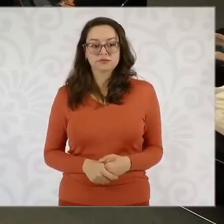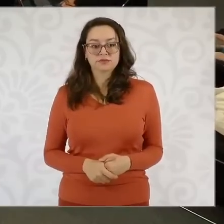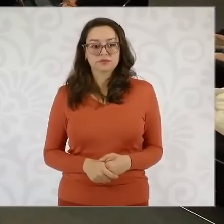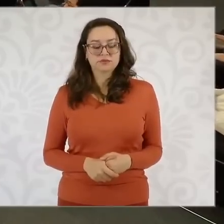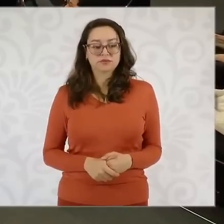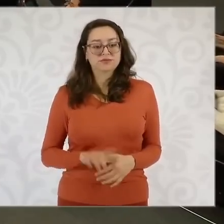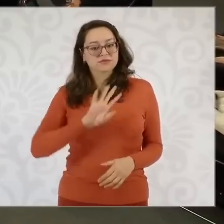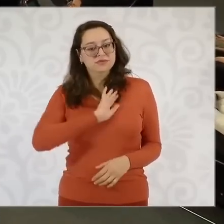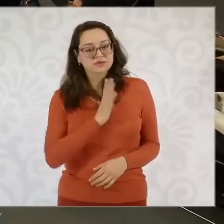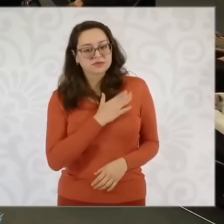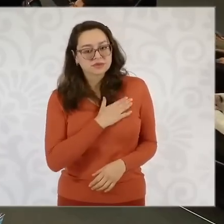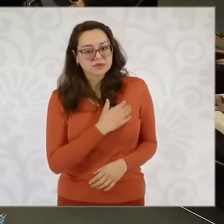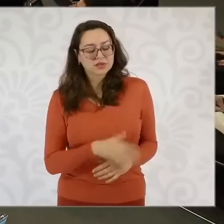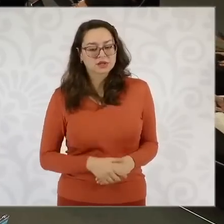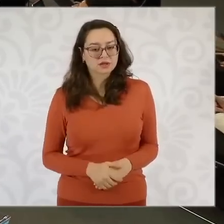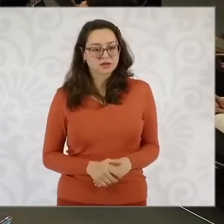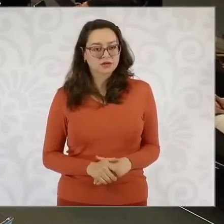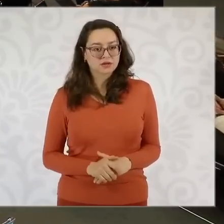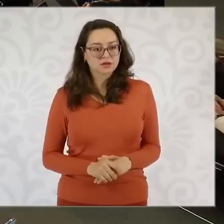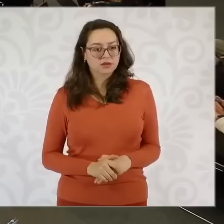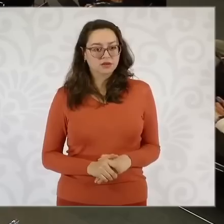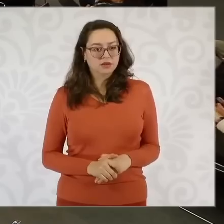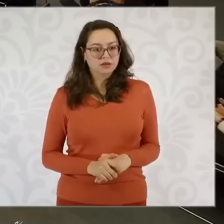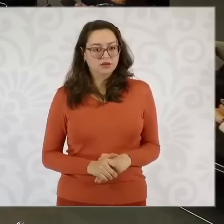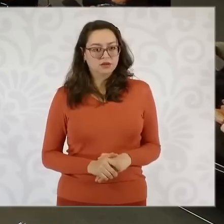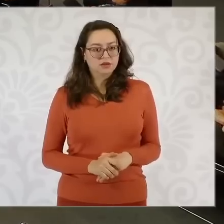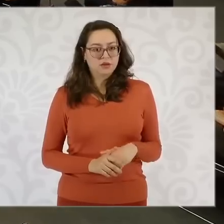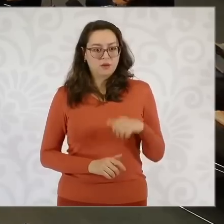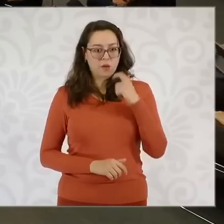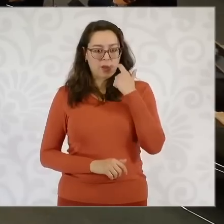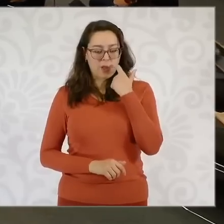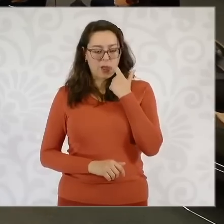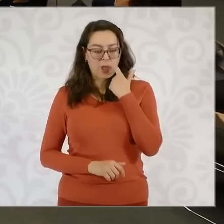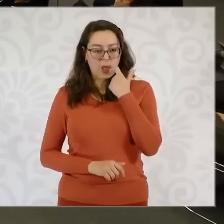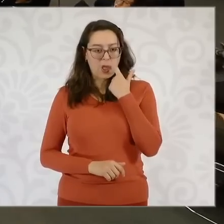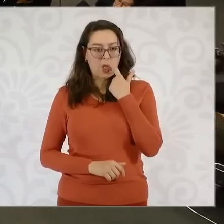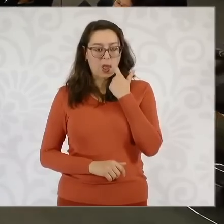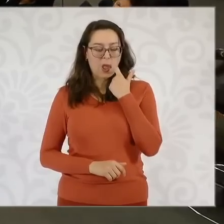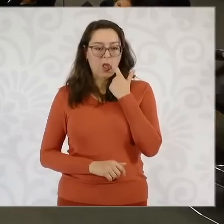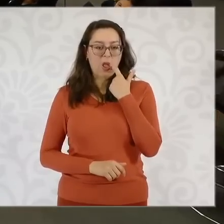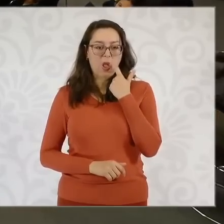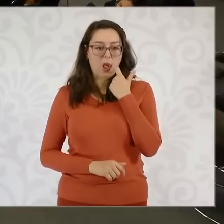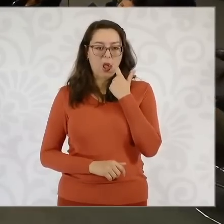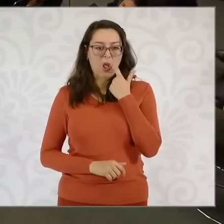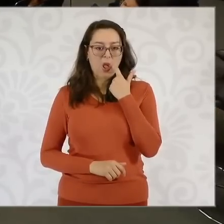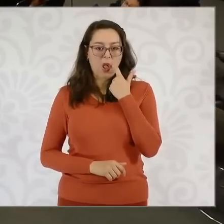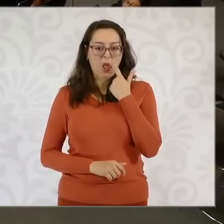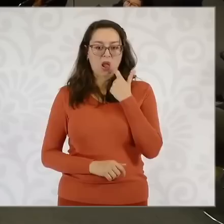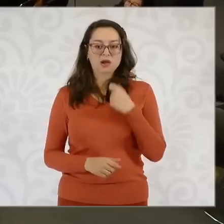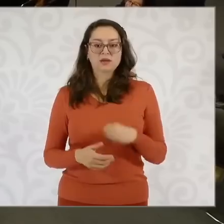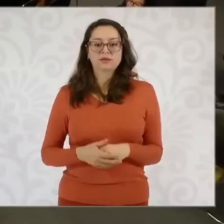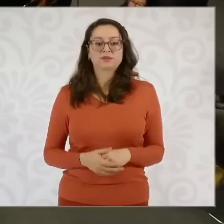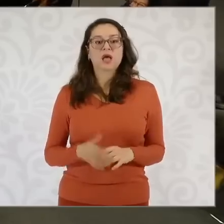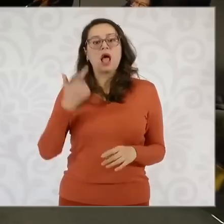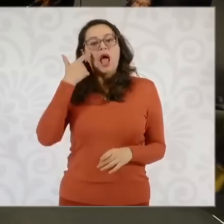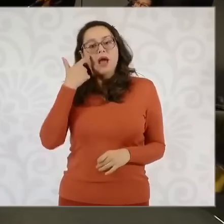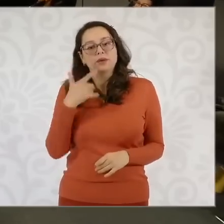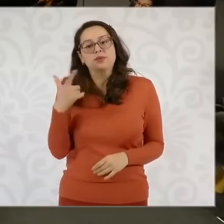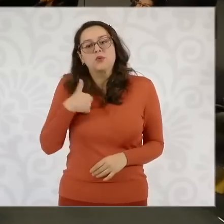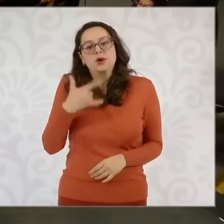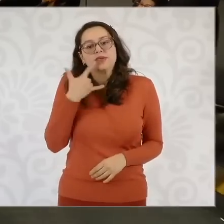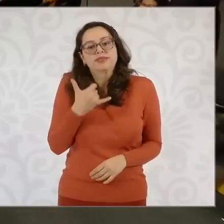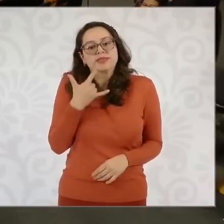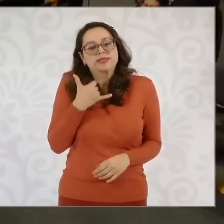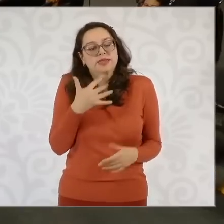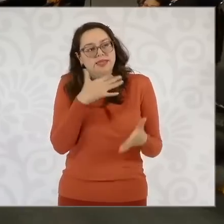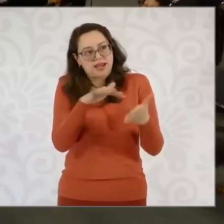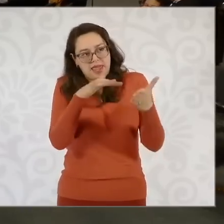español Bueno vamos a tratar de traducir esta carta es en